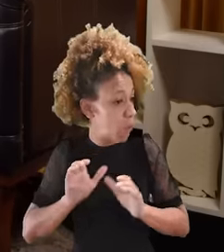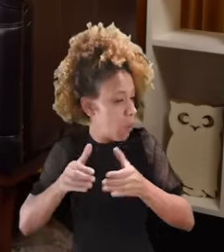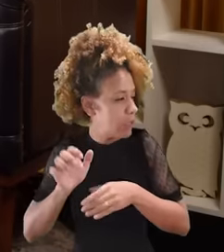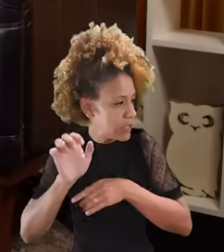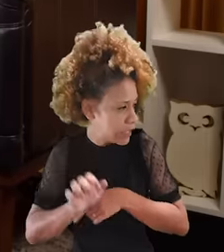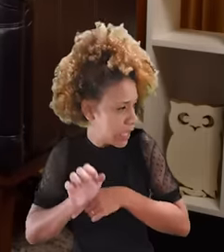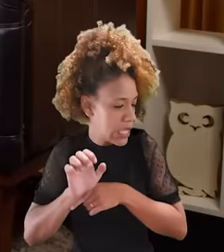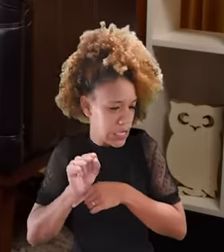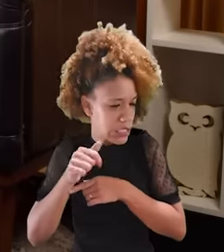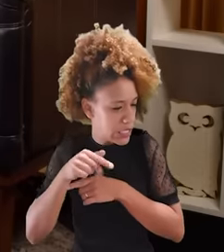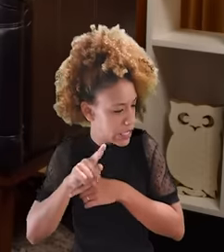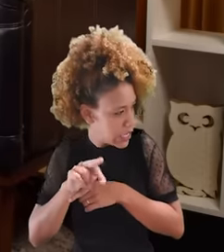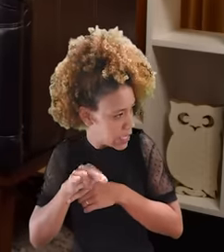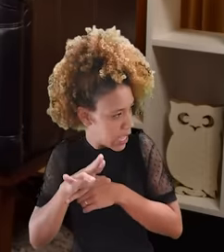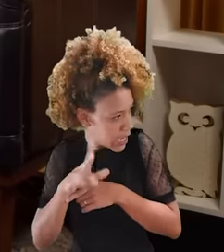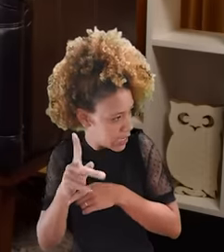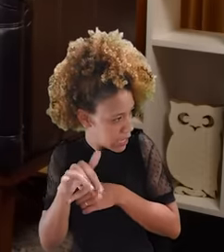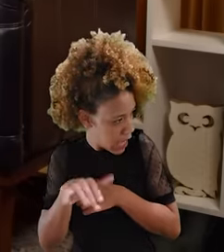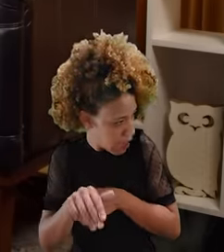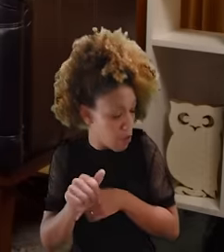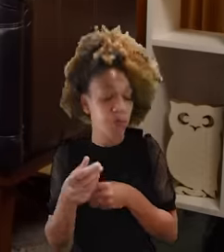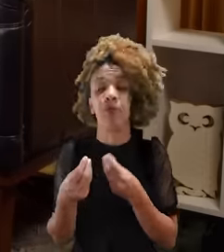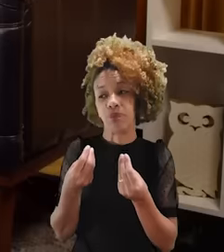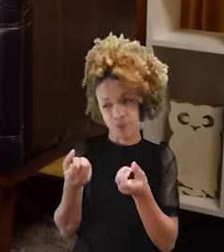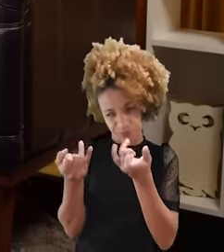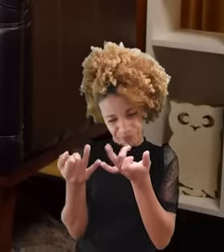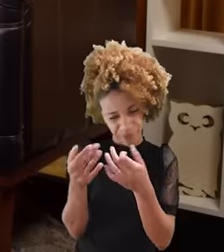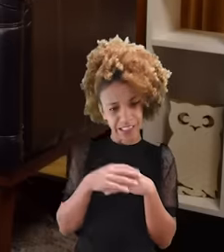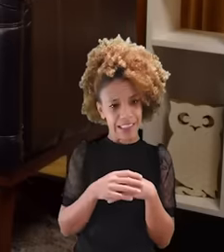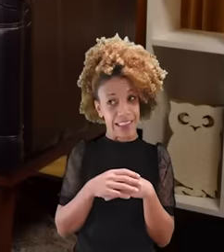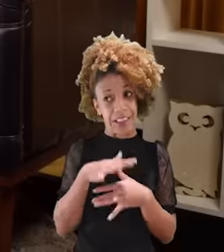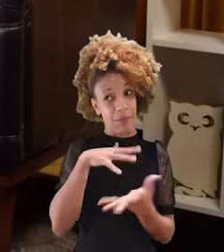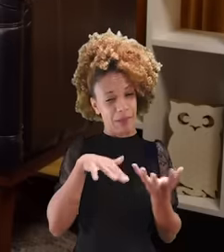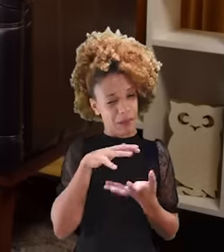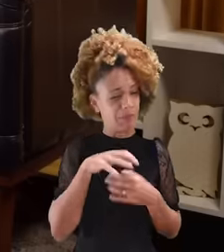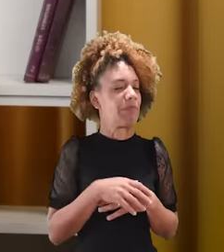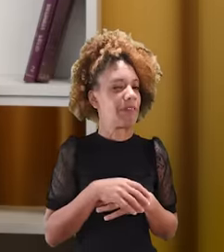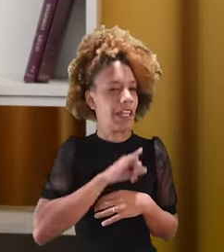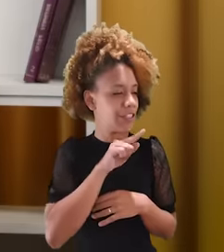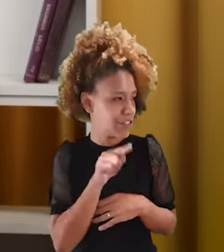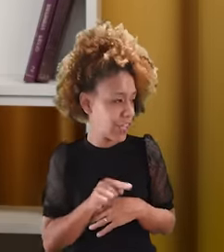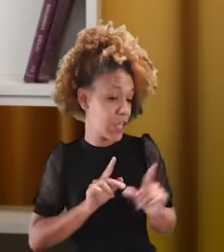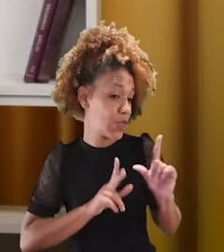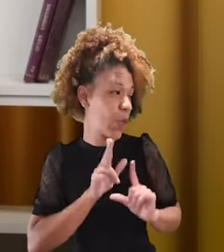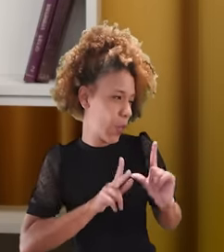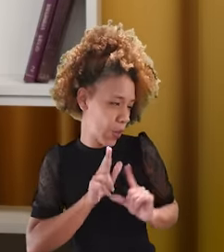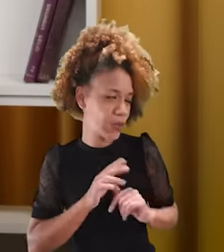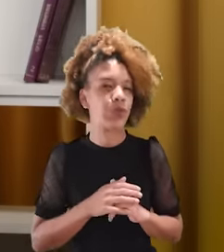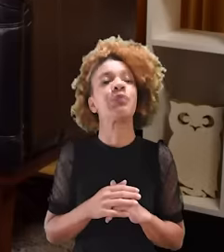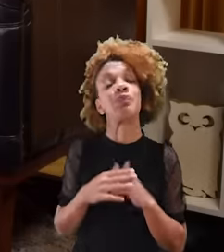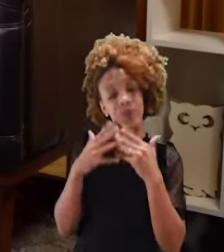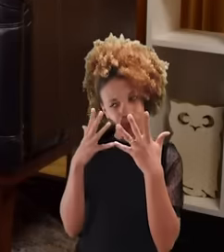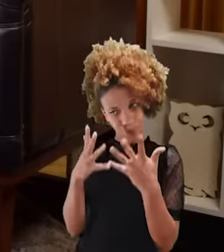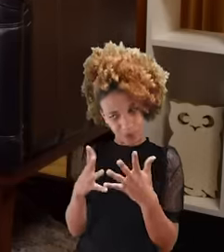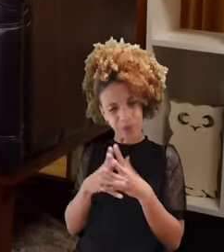esquerdalha exato Então vamos lá o cara fez um sapadão só PR fazer o corte ex para ser